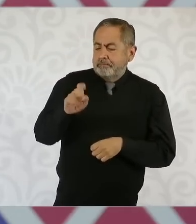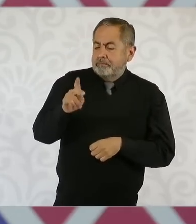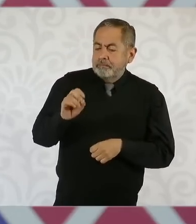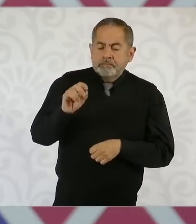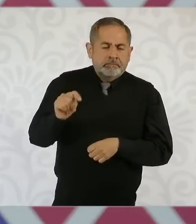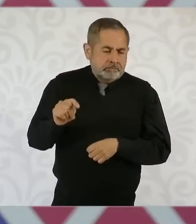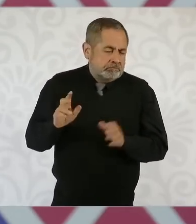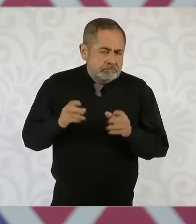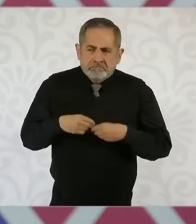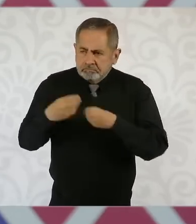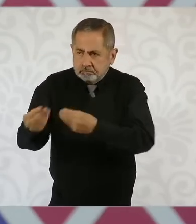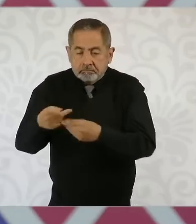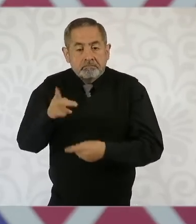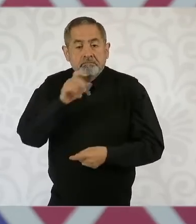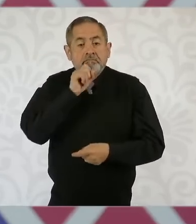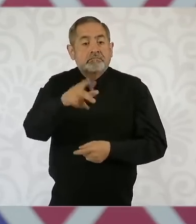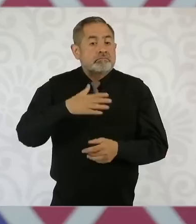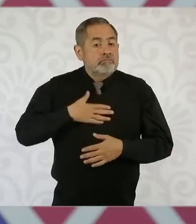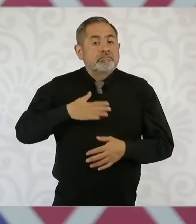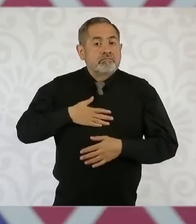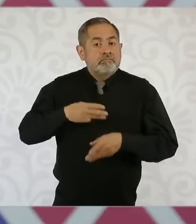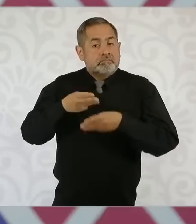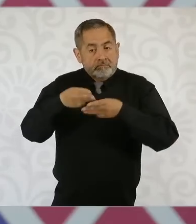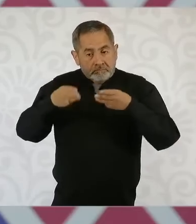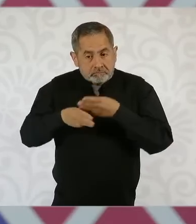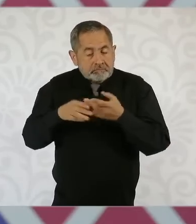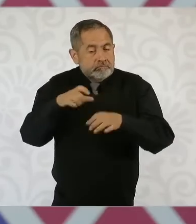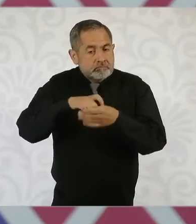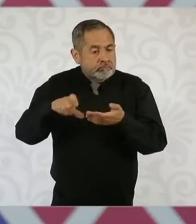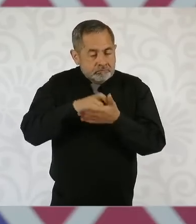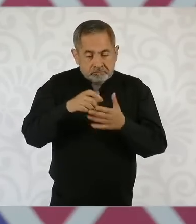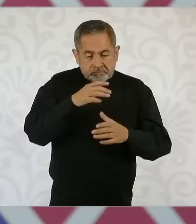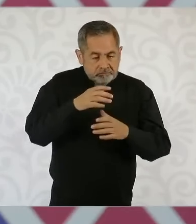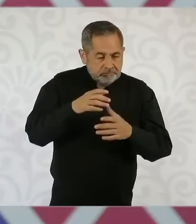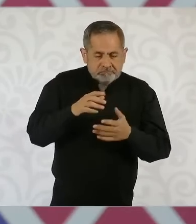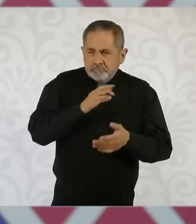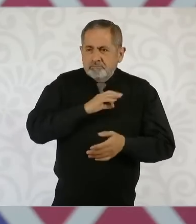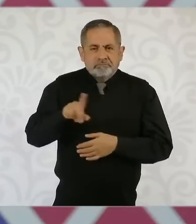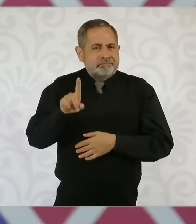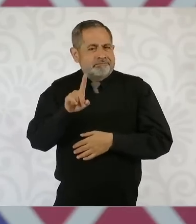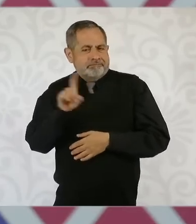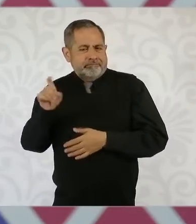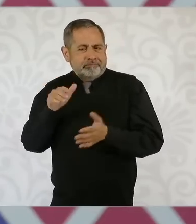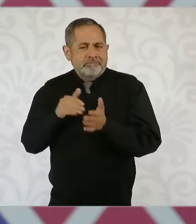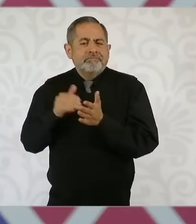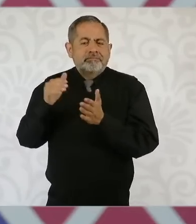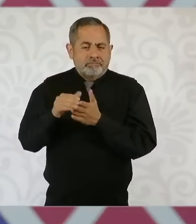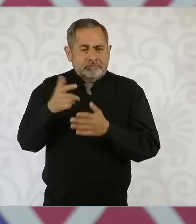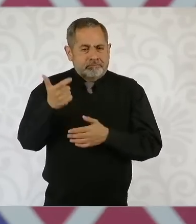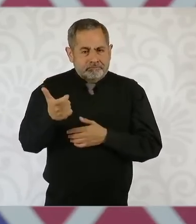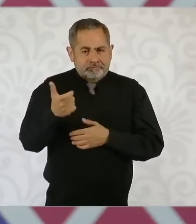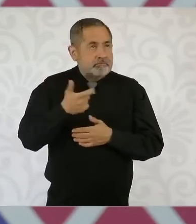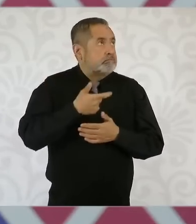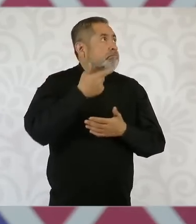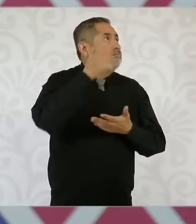o menos materiales eh alrededor de 100 millones de pesos de inventario para de materiales de lo